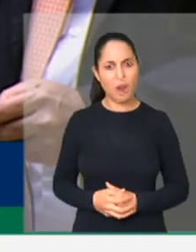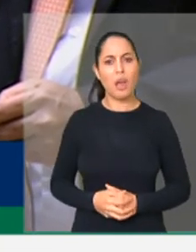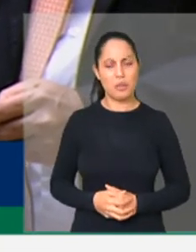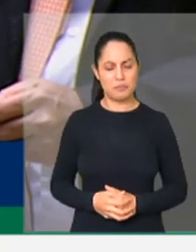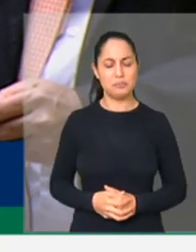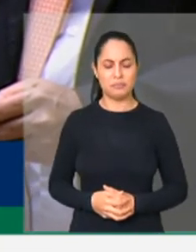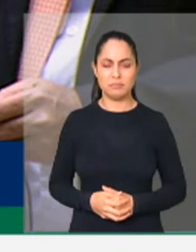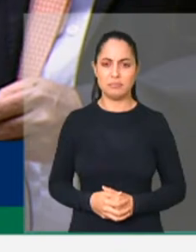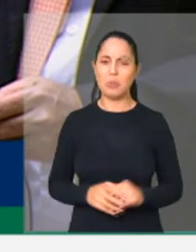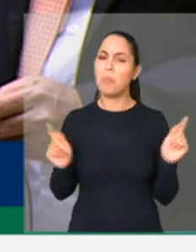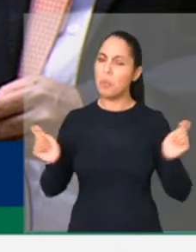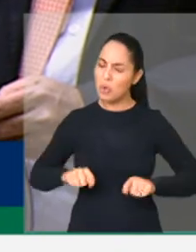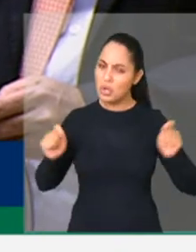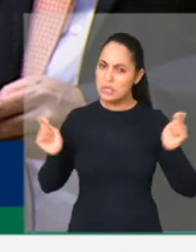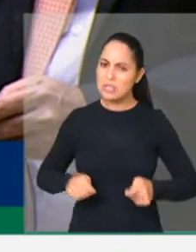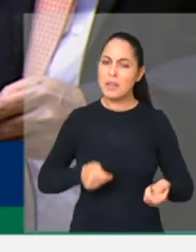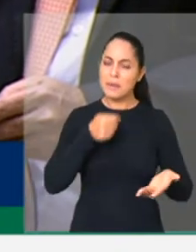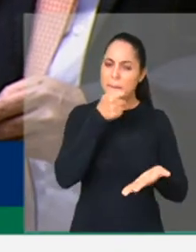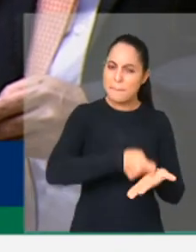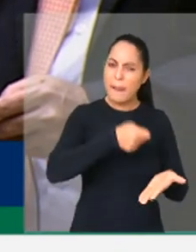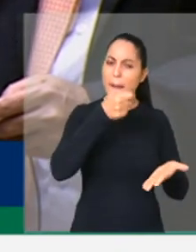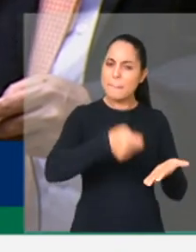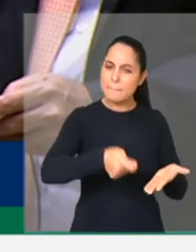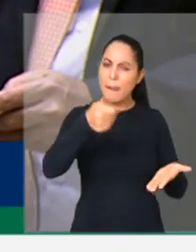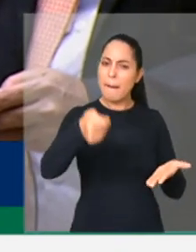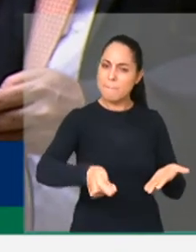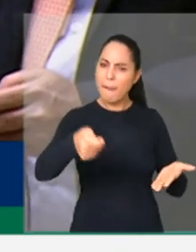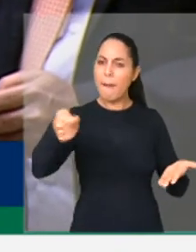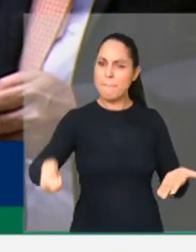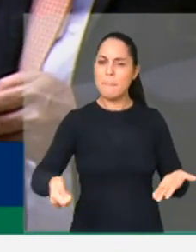TER RELATADO ESSA MATÉRIA. -- [DEPUTADO]: PRESIDENTE, O PL SIM. -- [PRESIDENTE]: PL SIM.